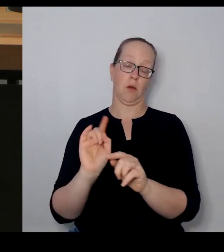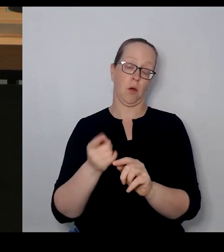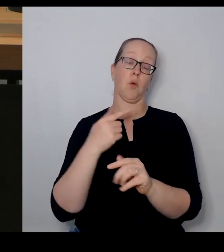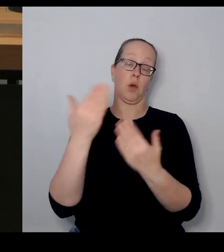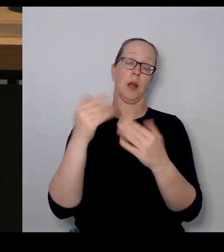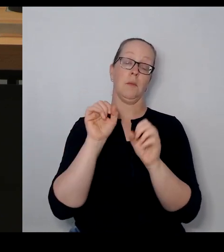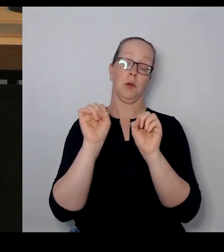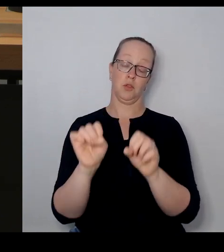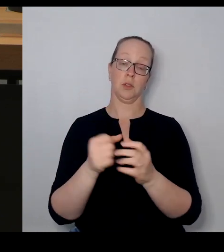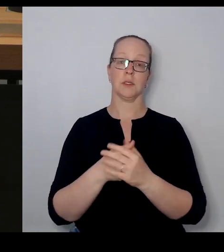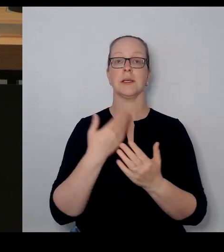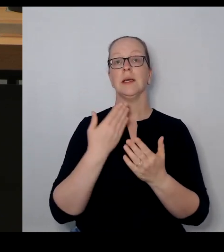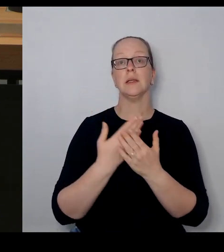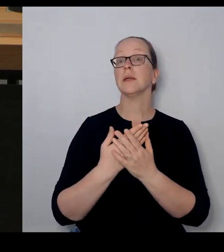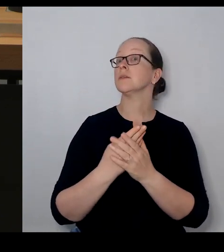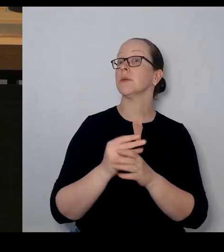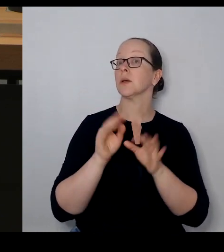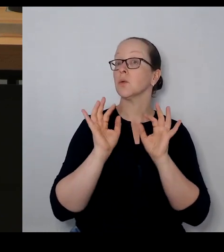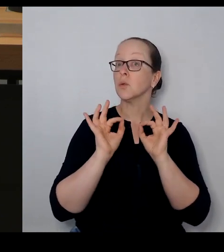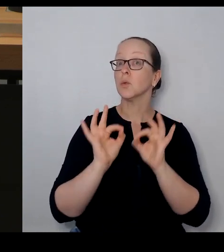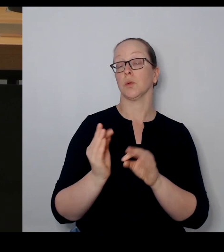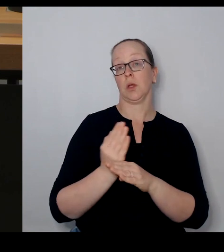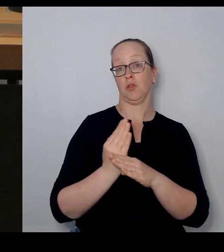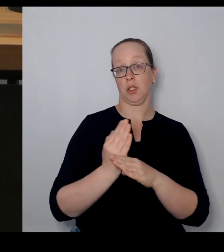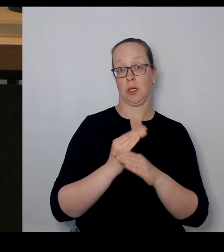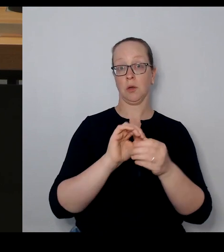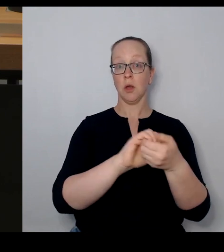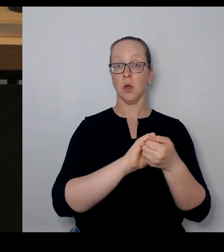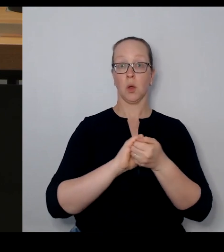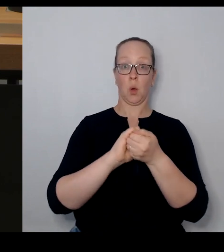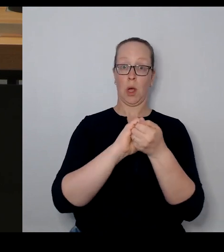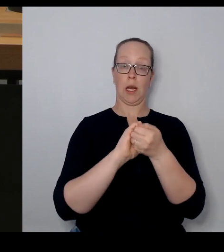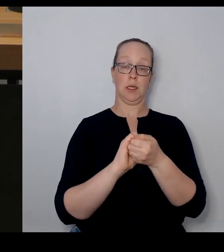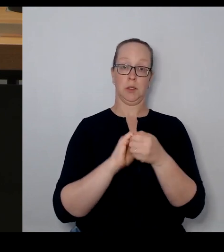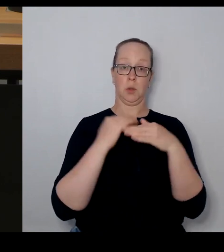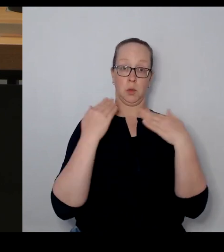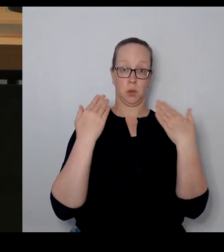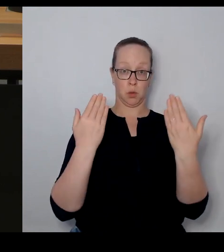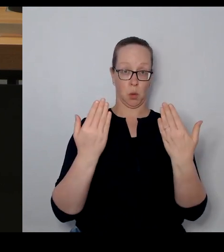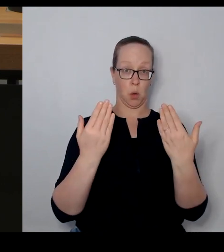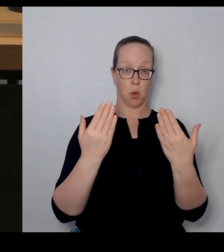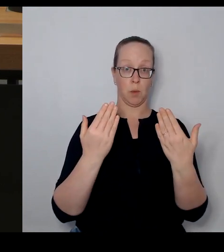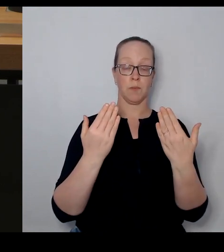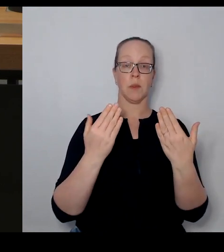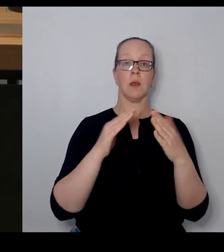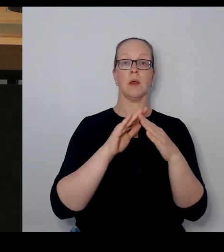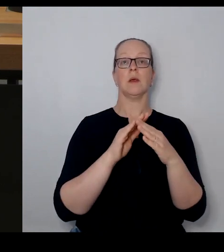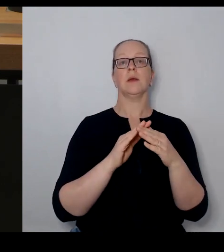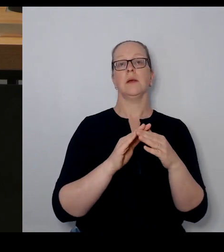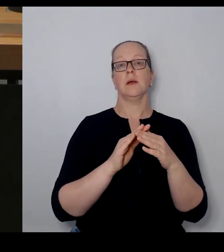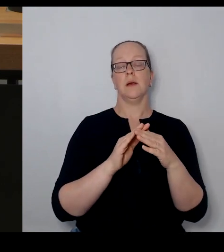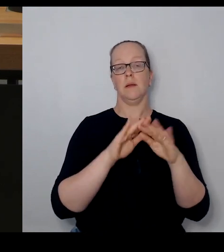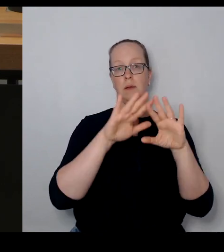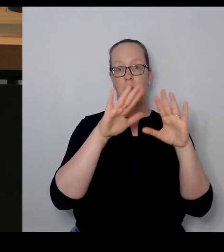des Sondervermögens nicht mit dem Haushalt 24 25 Ende letzten Jahres beschlossen, sondern zunächst eine weitere Prüfung durch einen